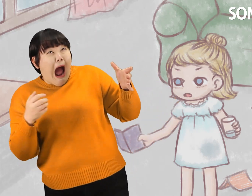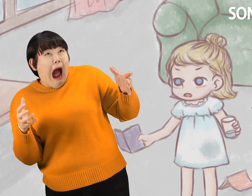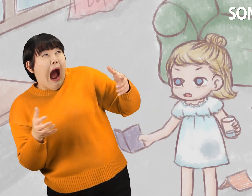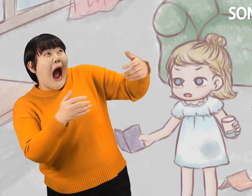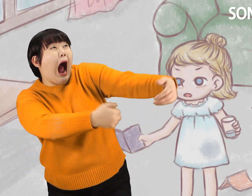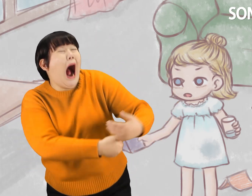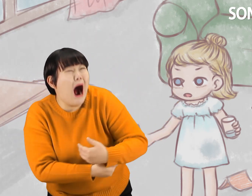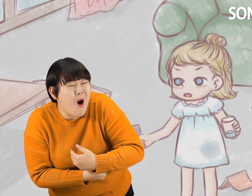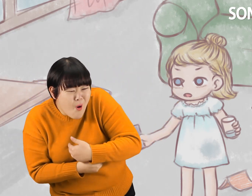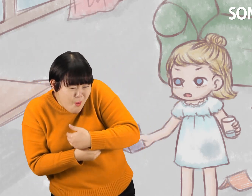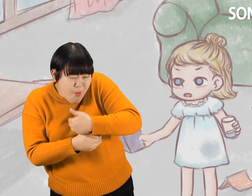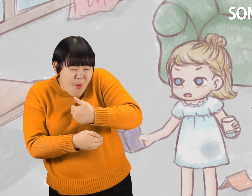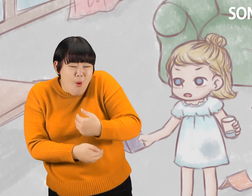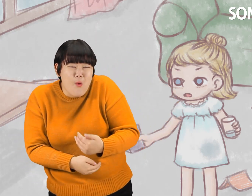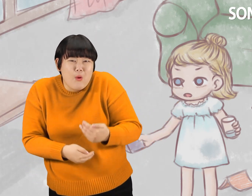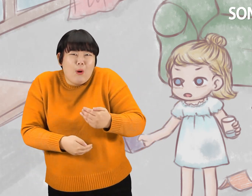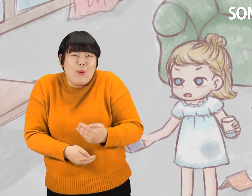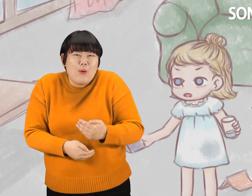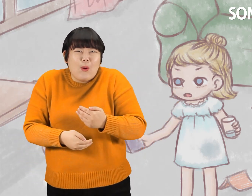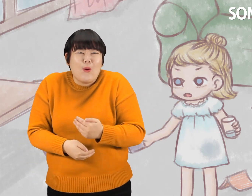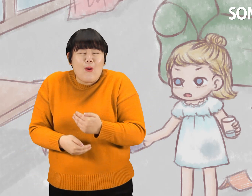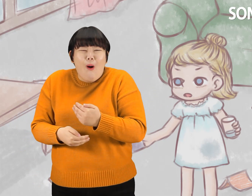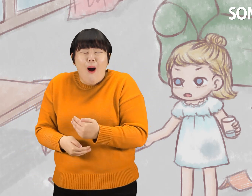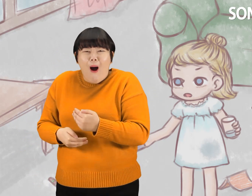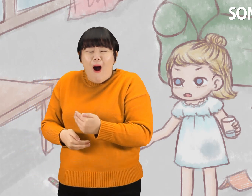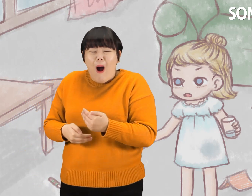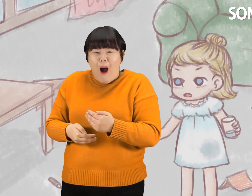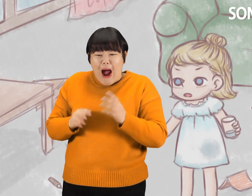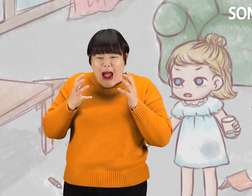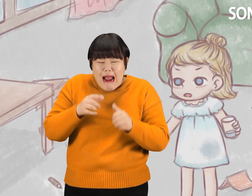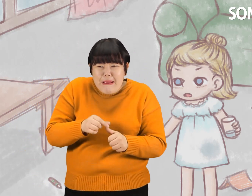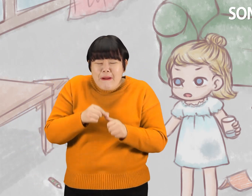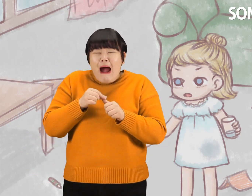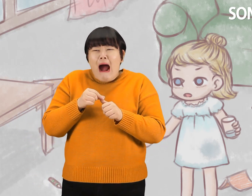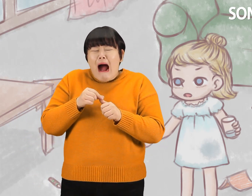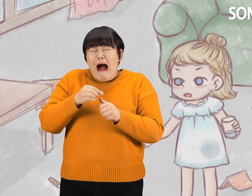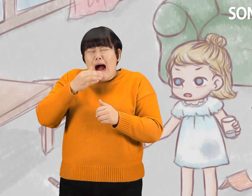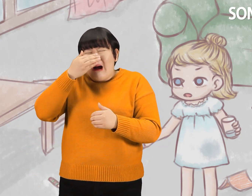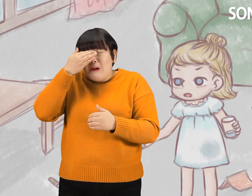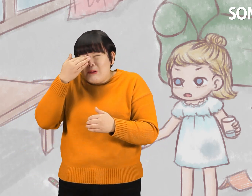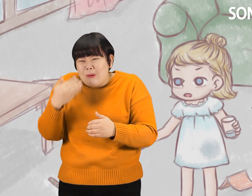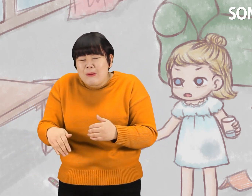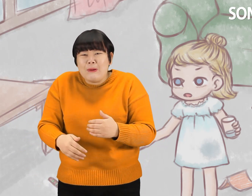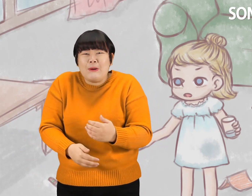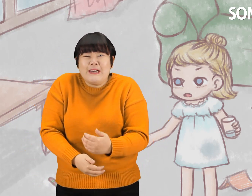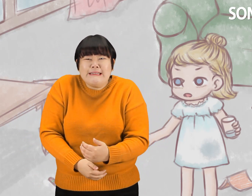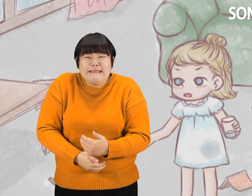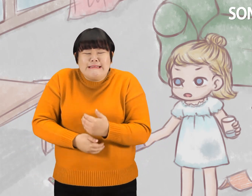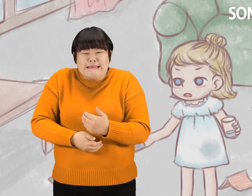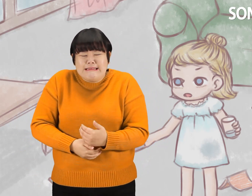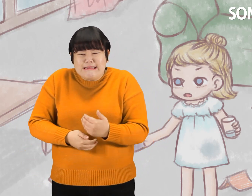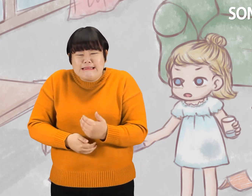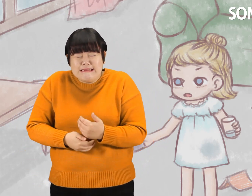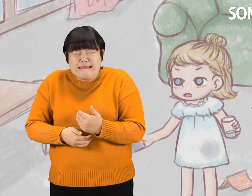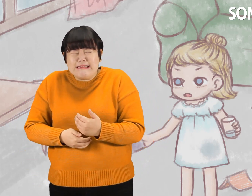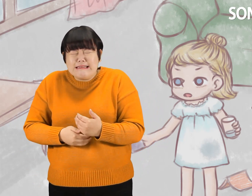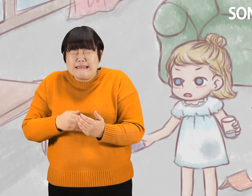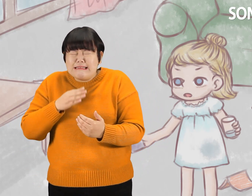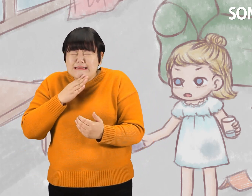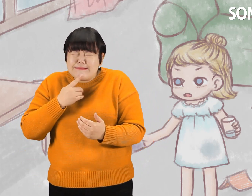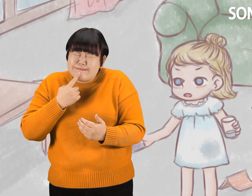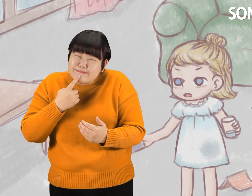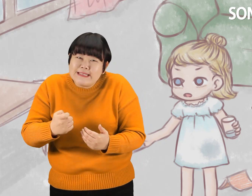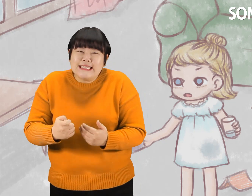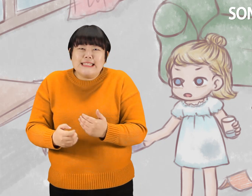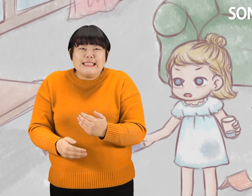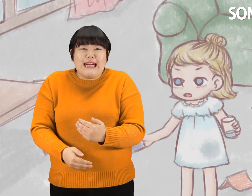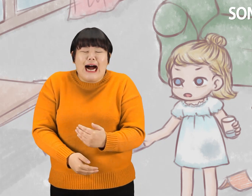幸いなことに、母親が横にあって、赤ちゃんは入手することができたが、あやうく大変になるところでした。